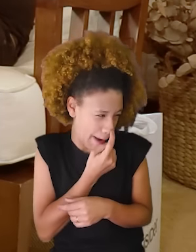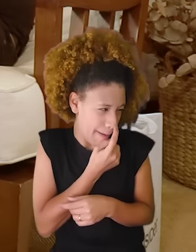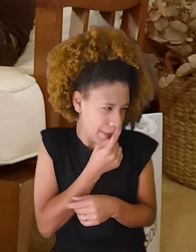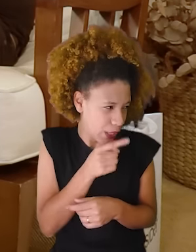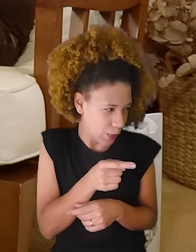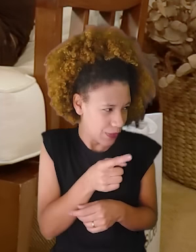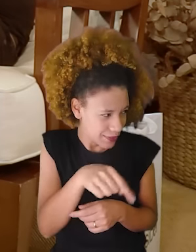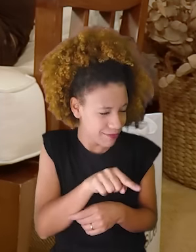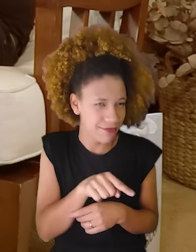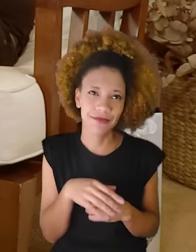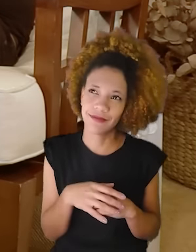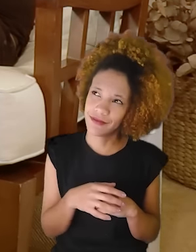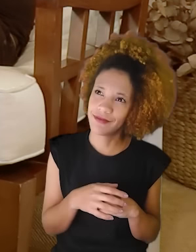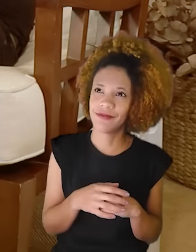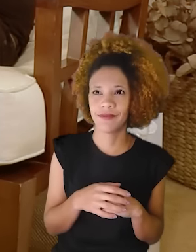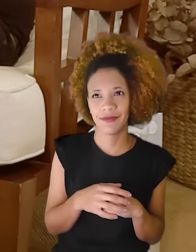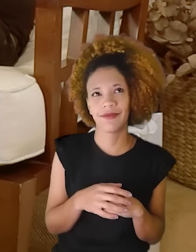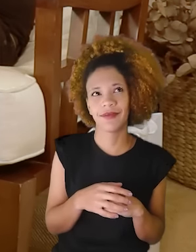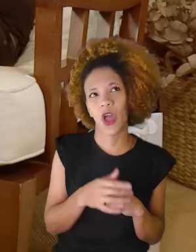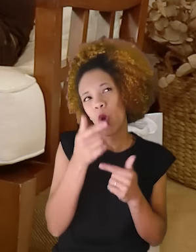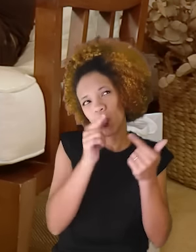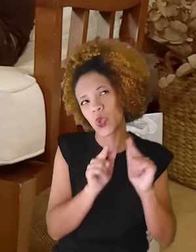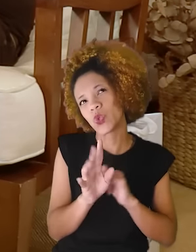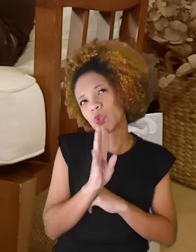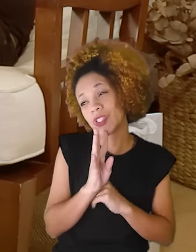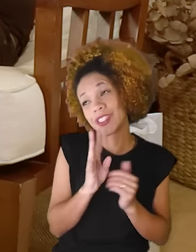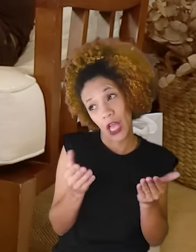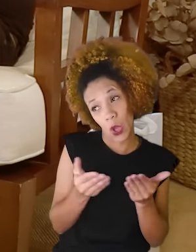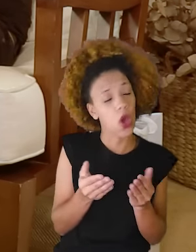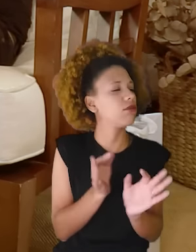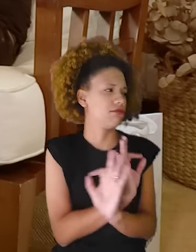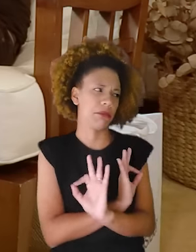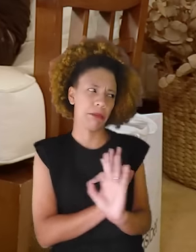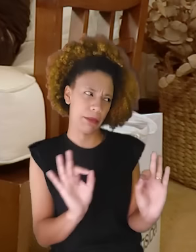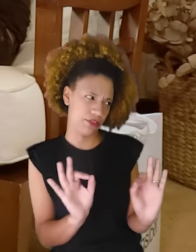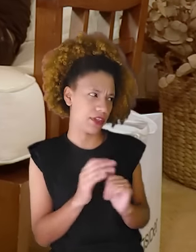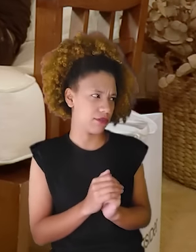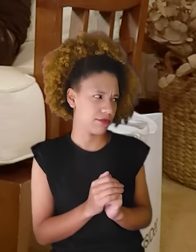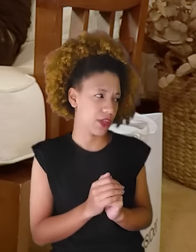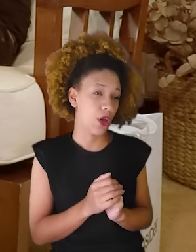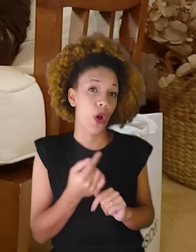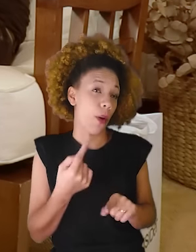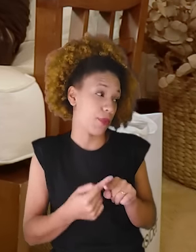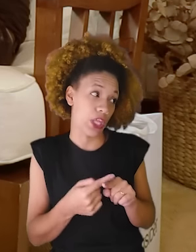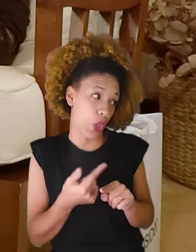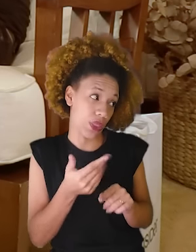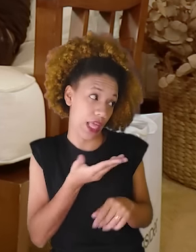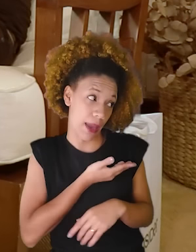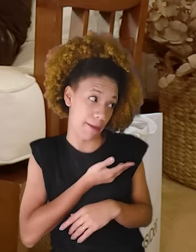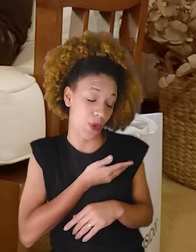caras hum os outros sócio eu conheci agora ótimo porque ele não tem amizade Ah que bom agora teu